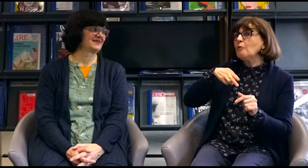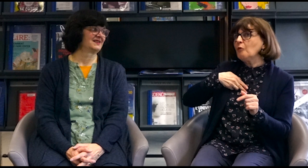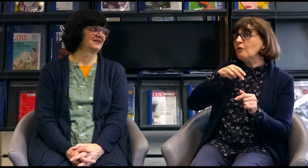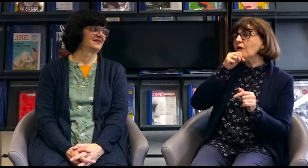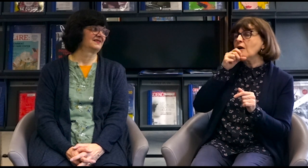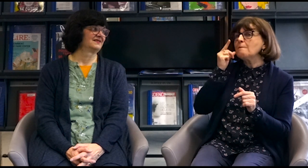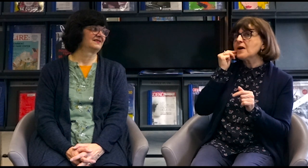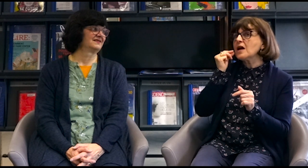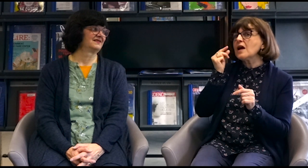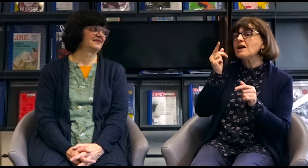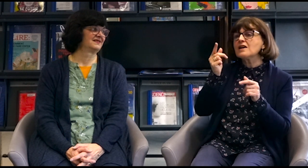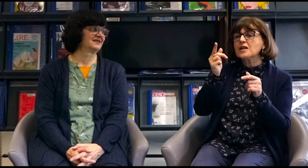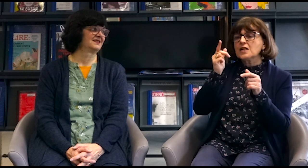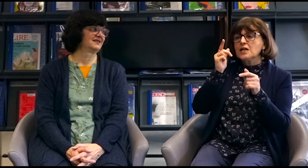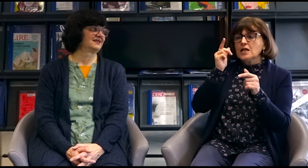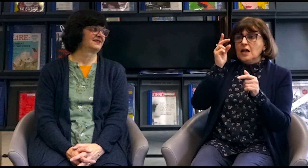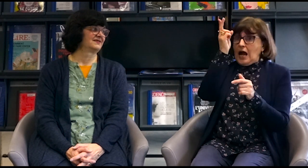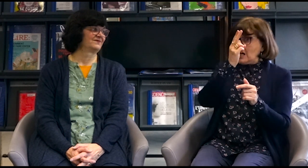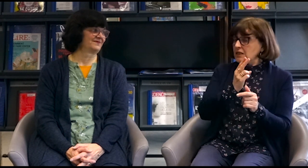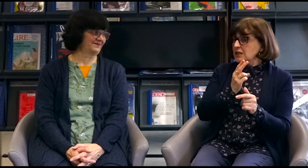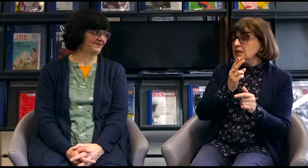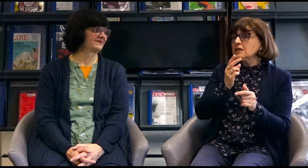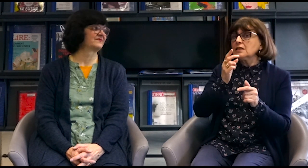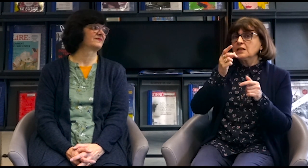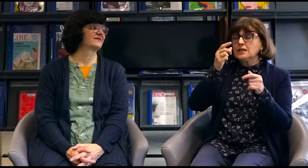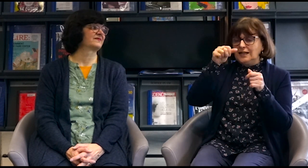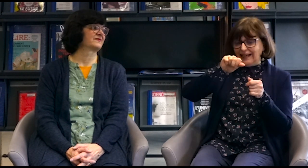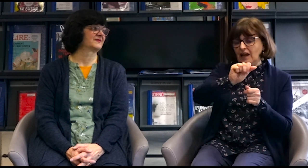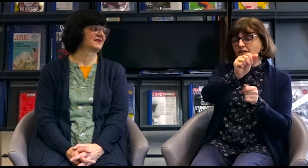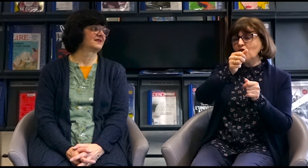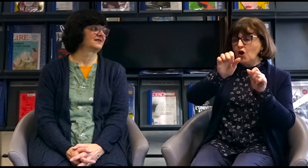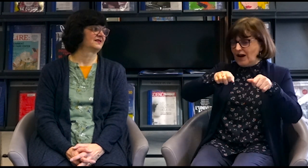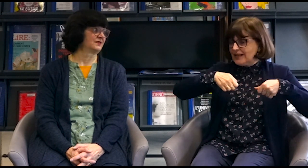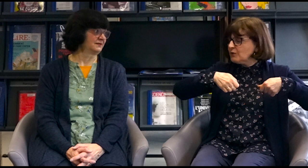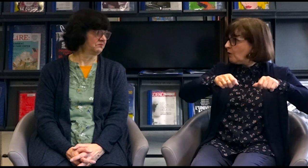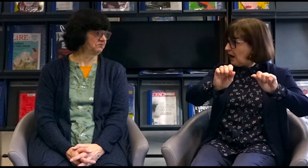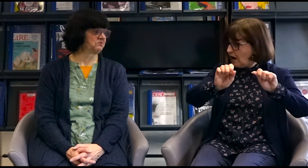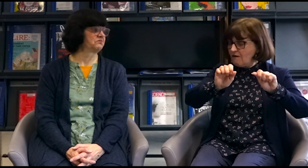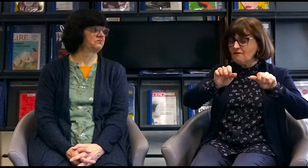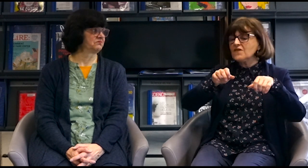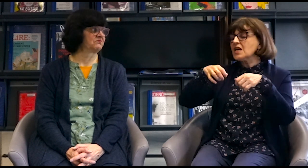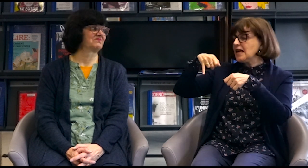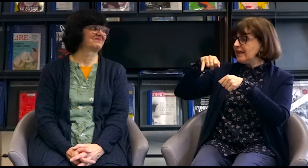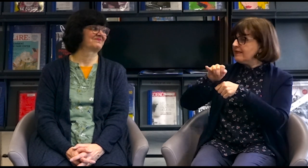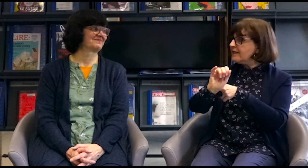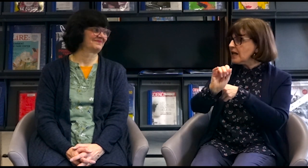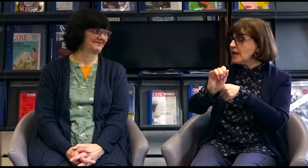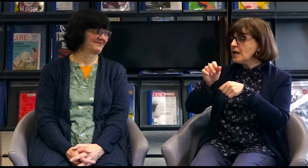Mon grand-père était un artiste graveur et lithographe.